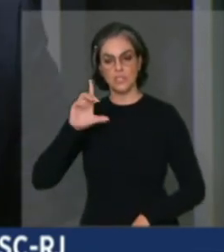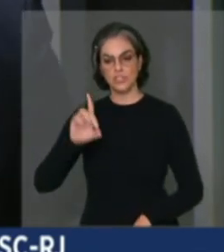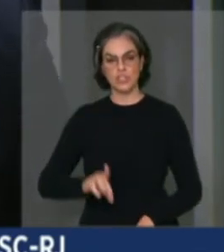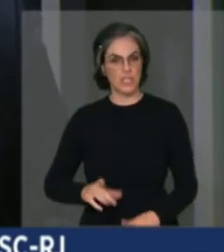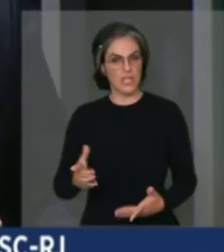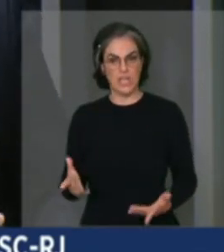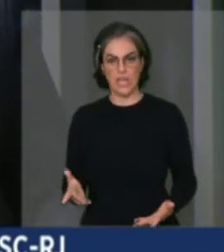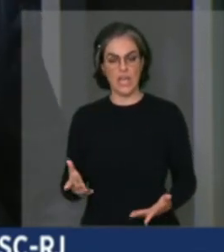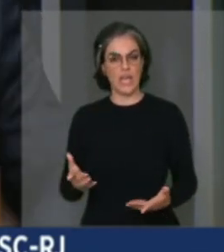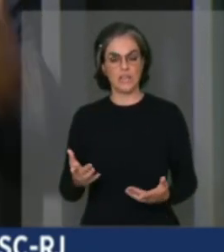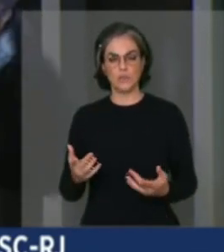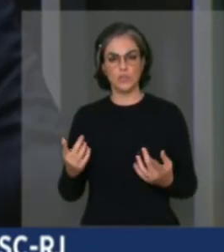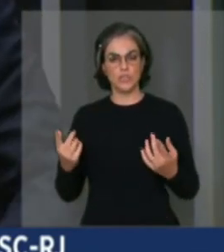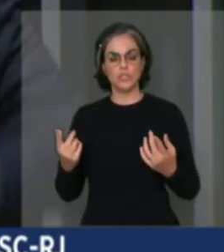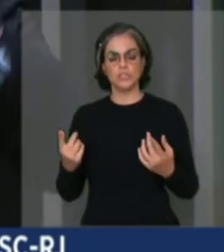IMPEDIR OS GOLPES, E GARANTIR O EQUILÍBRIO ENTRE OS PODERES